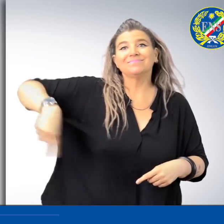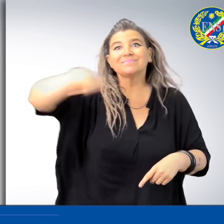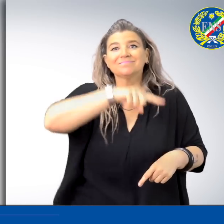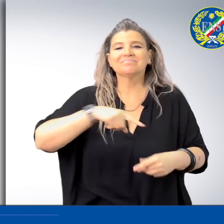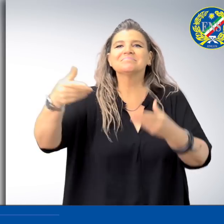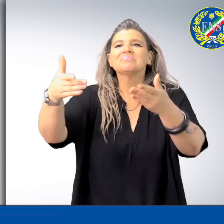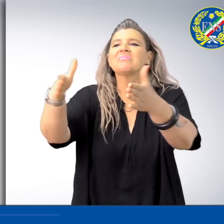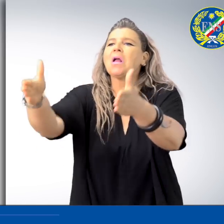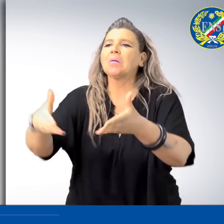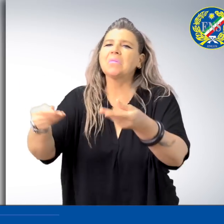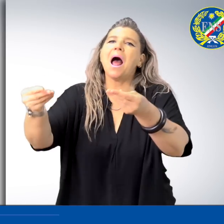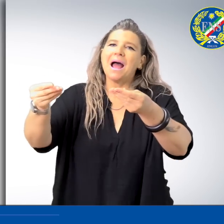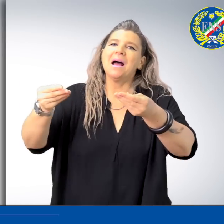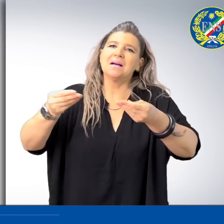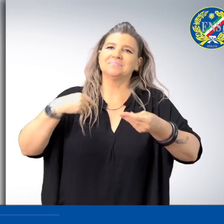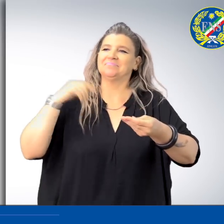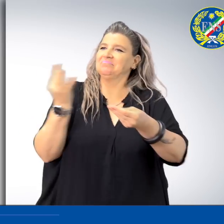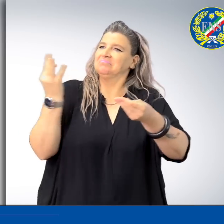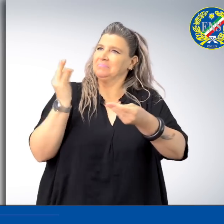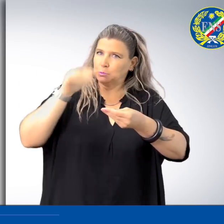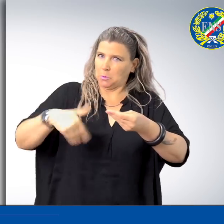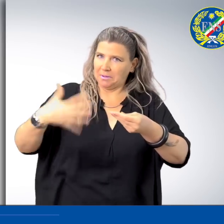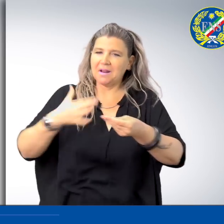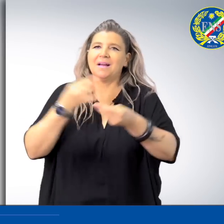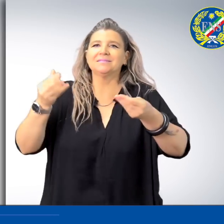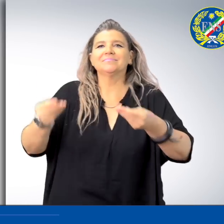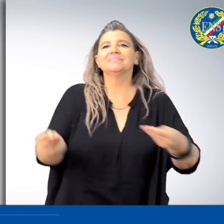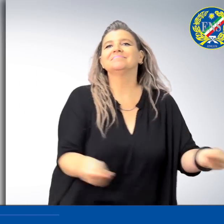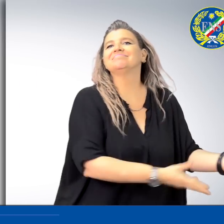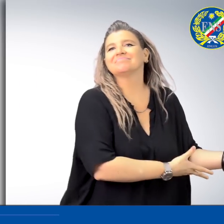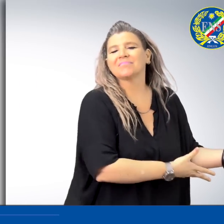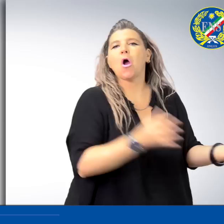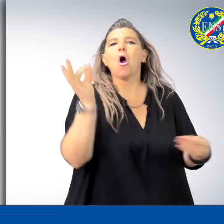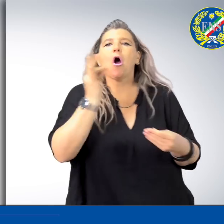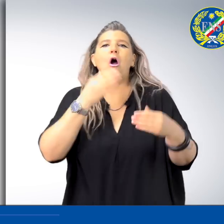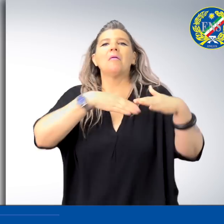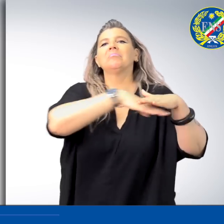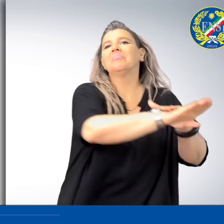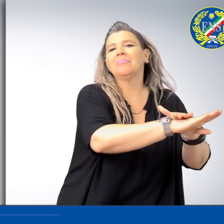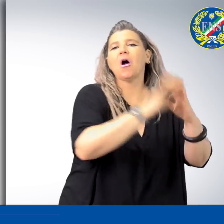Per questo molti di noi quando ritiriamo il verbale di commissione se è tutto ok lo conserviamo o